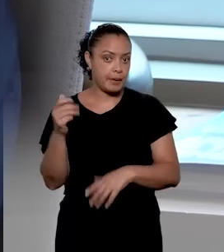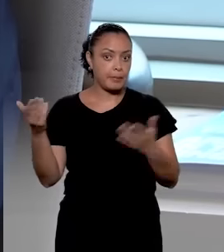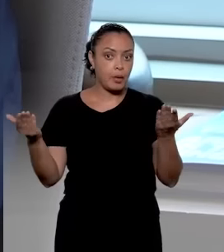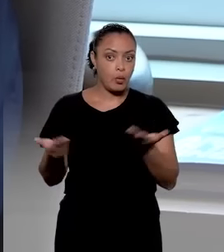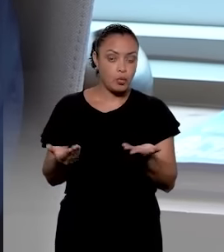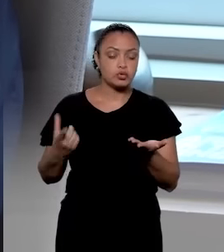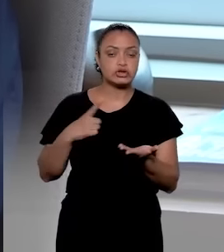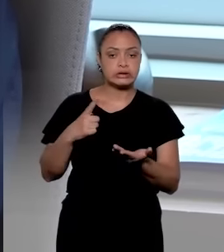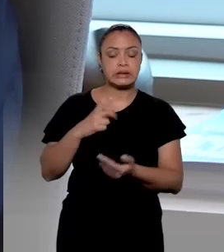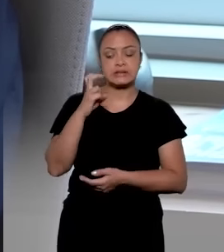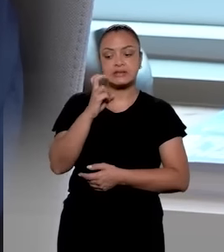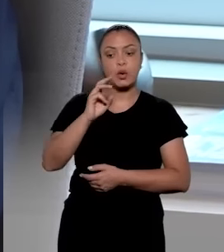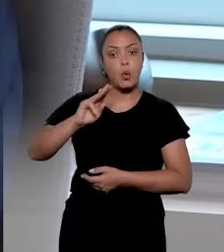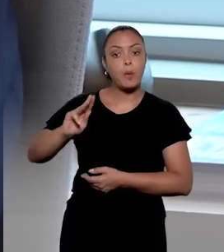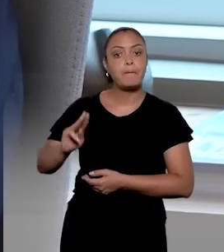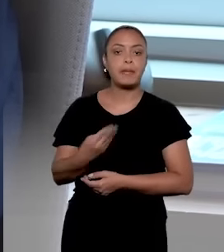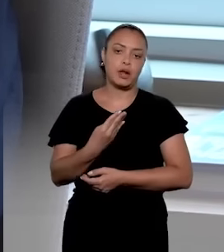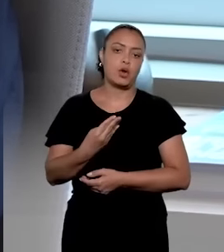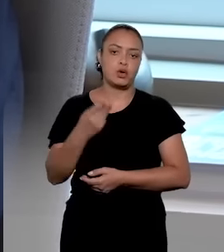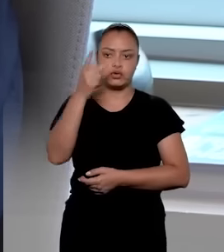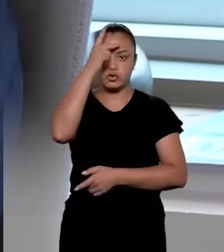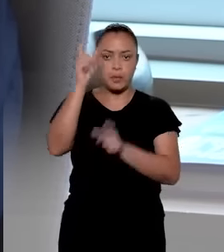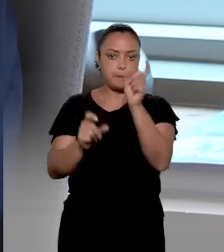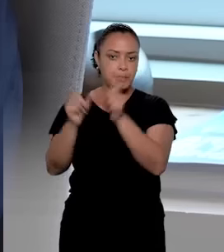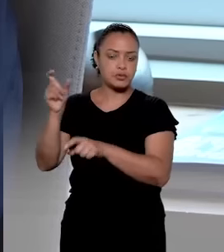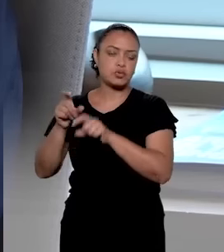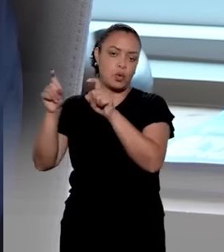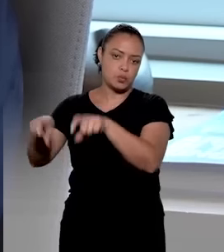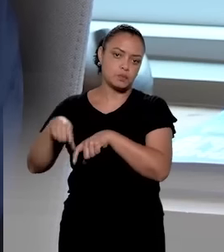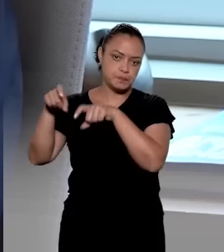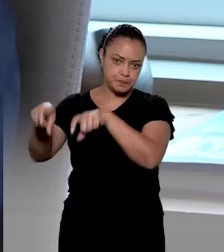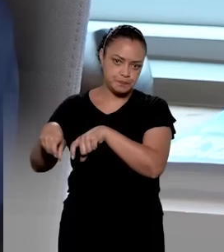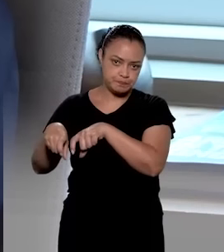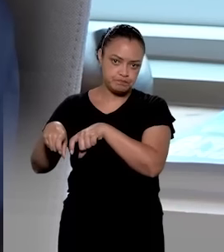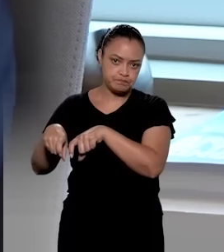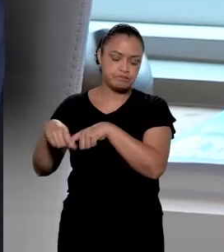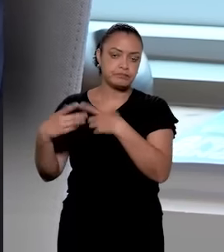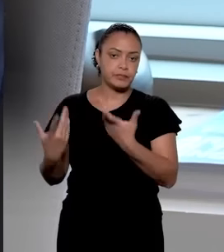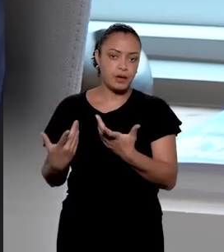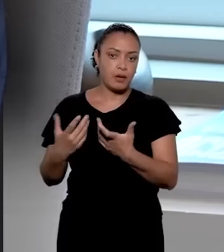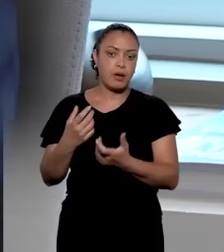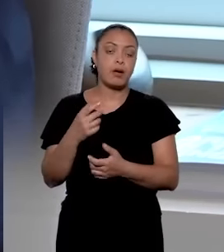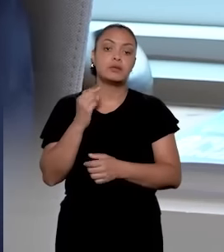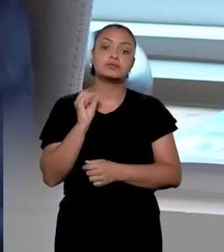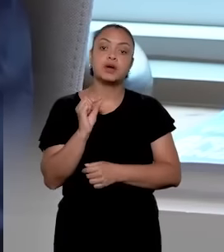menos 5 milhões de produtores rurais no Brasil, 5 milhões! Dos quais 1 milhão, números gerais, estão